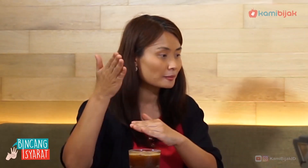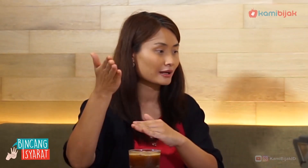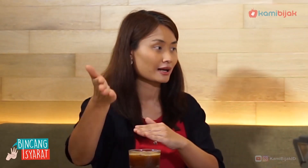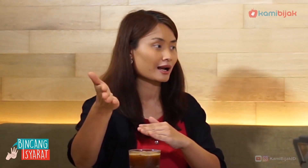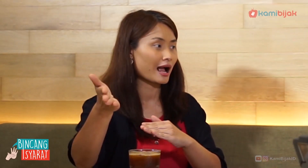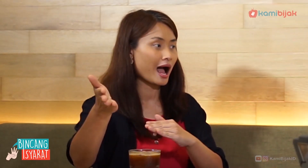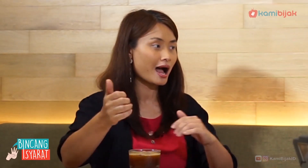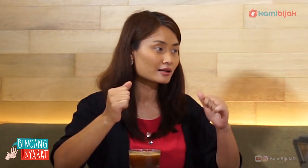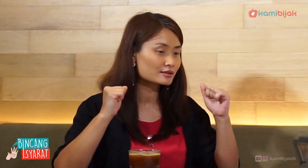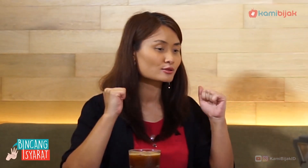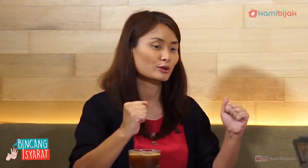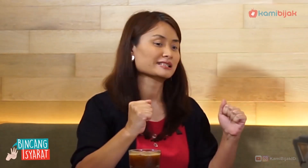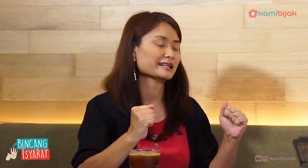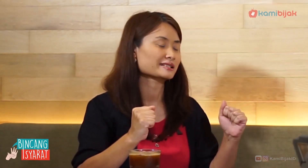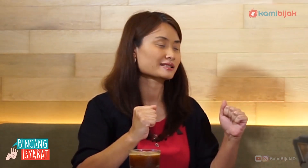Sukses.